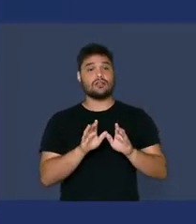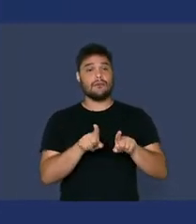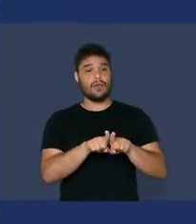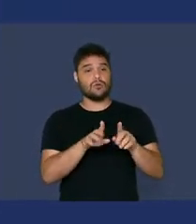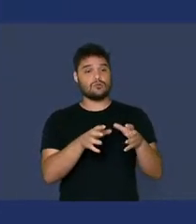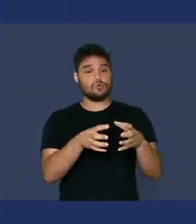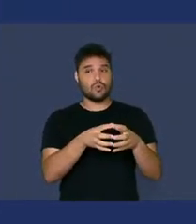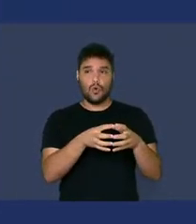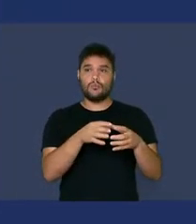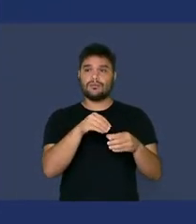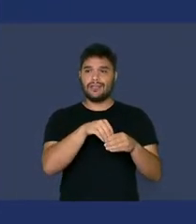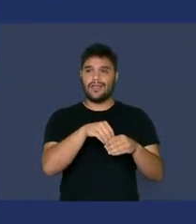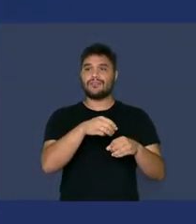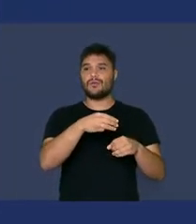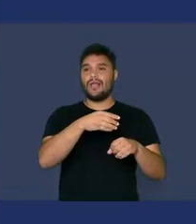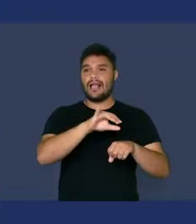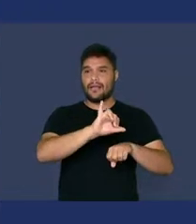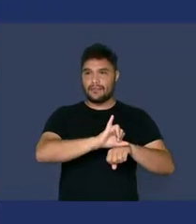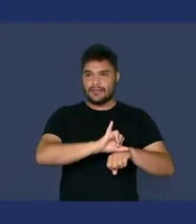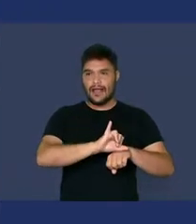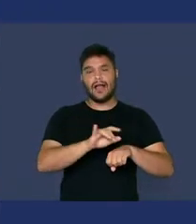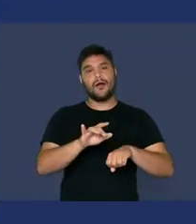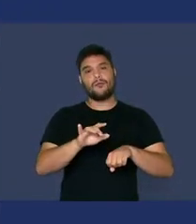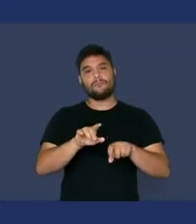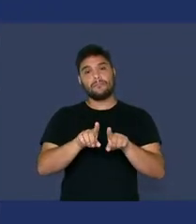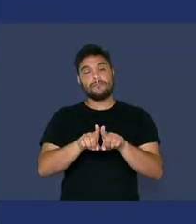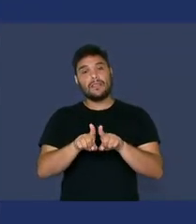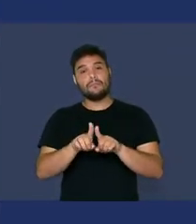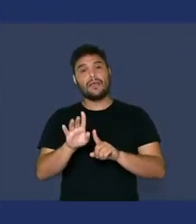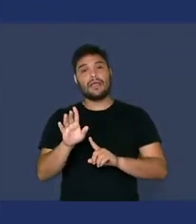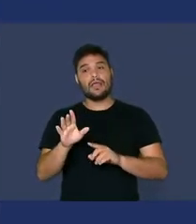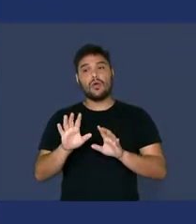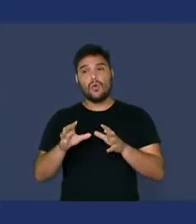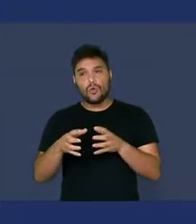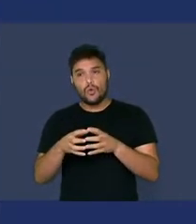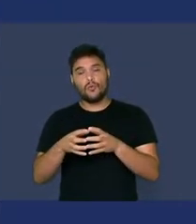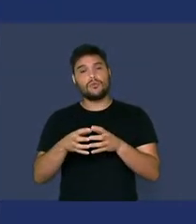OS FÓRUNS DAS CAPITAIS, QUE RECENTEMENTE TAMBÉM SE MOBILIZOU, OS TRABALHADORES DE CULTURA, ANÔNIMOS PELO PAÍS